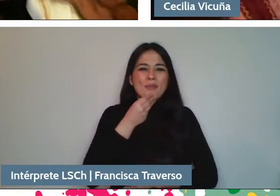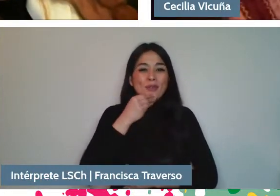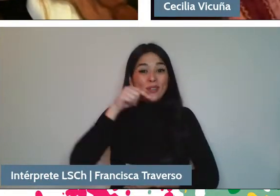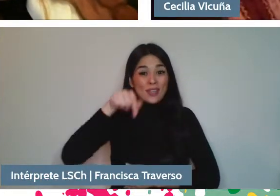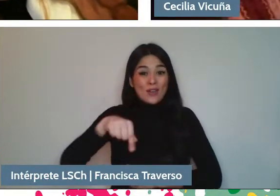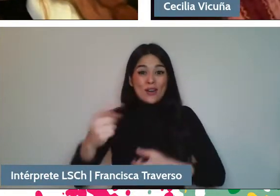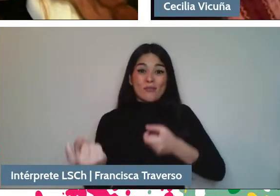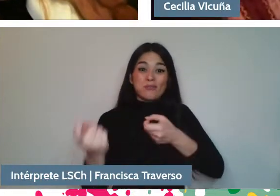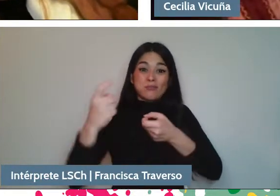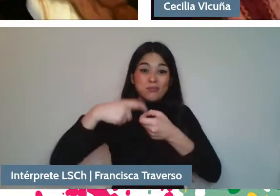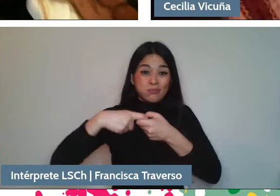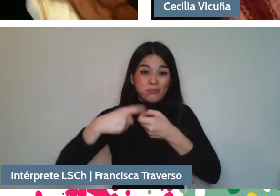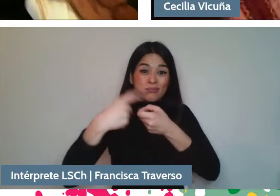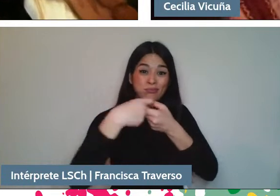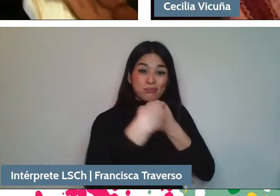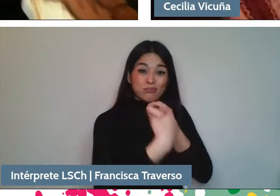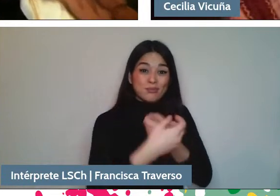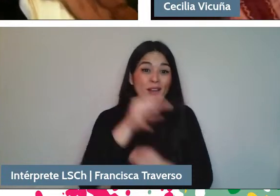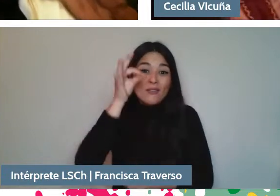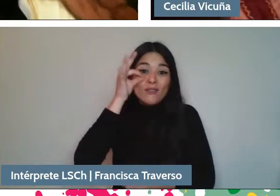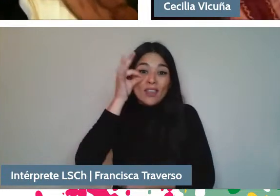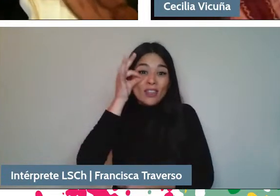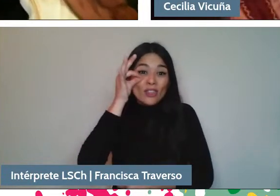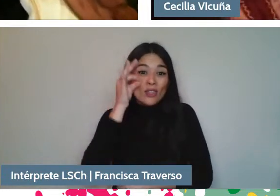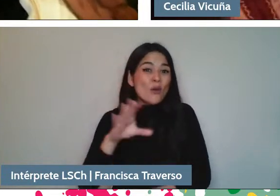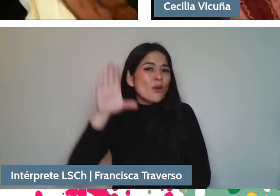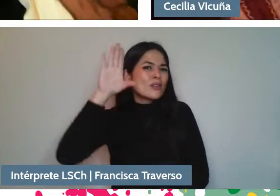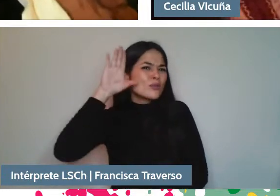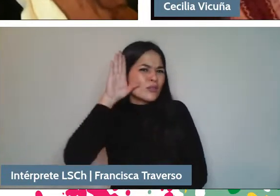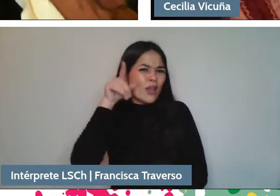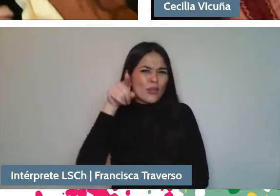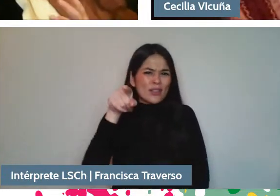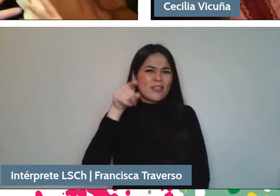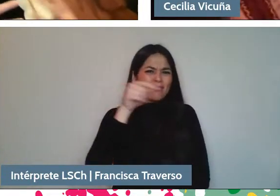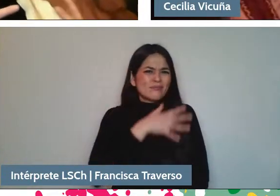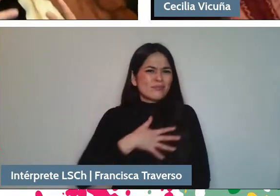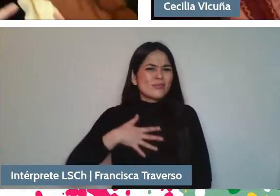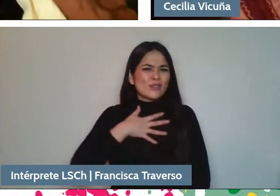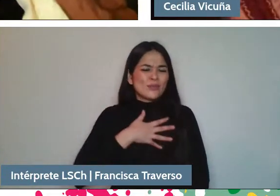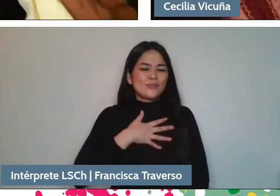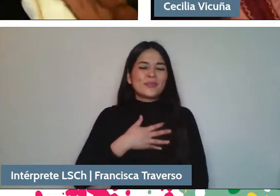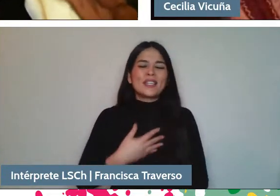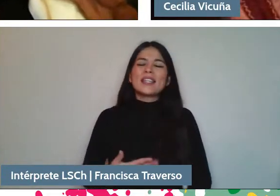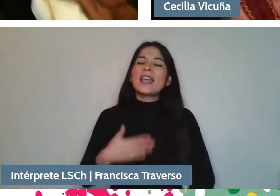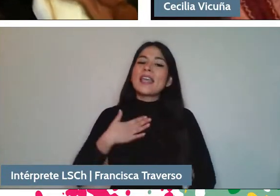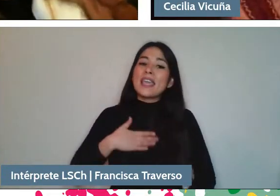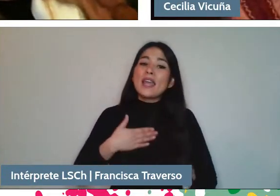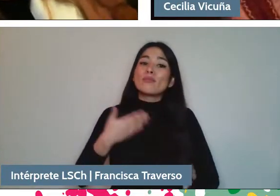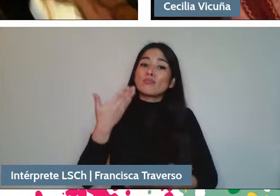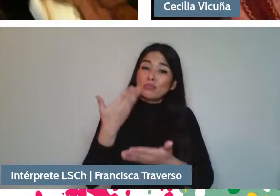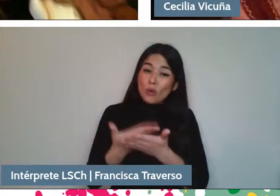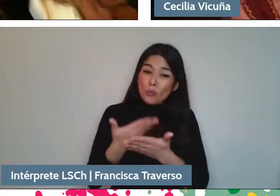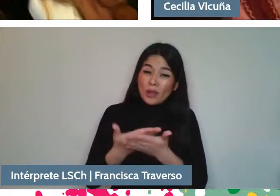viéndote y escuchándote con mucha emoción. Así que, quería proponerte un poco la revisión de algunos hitos.